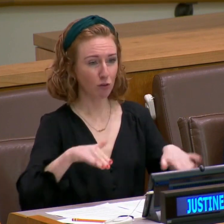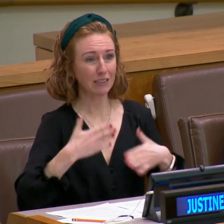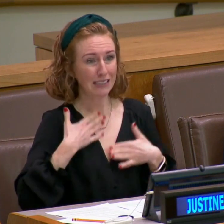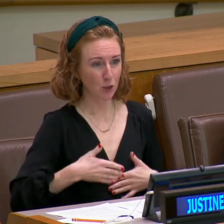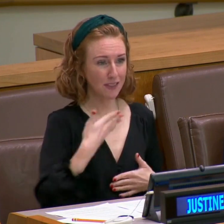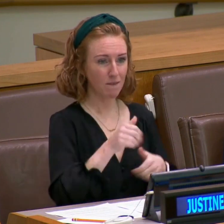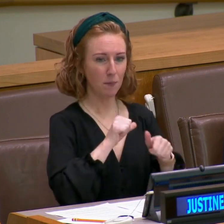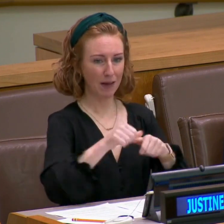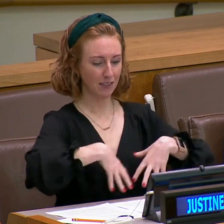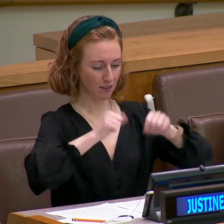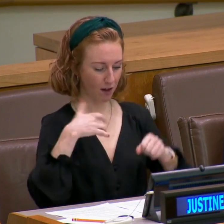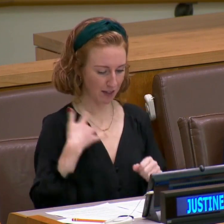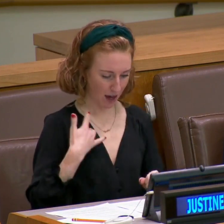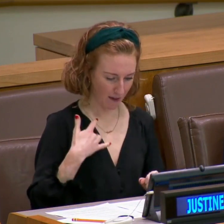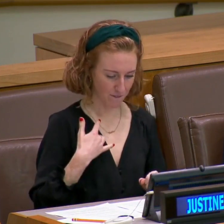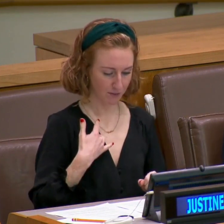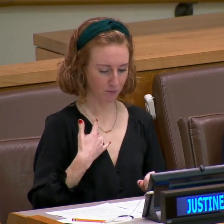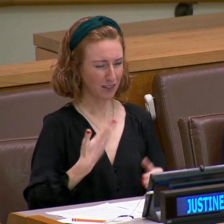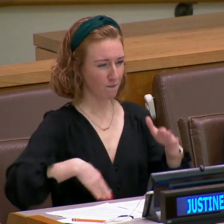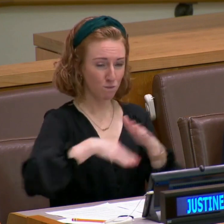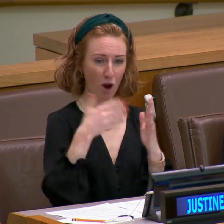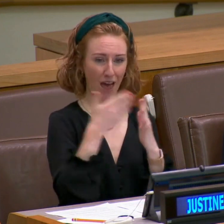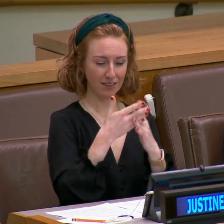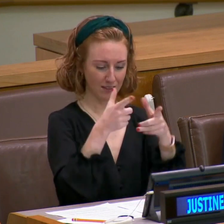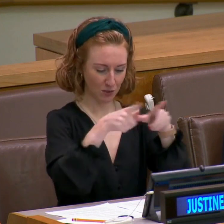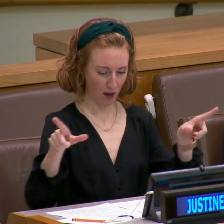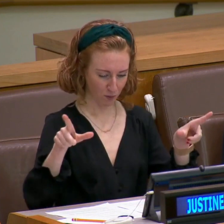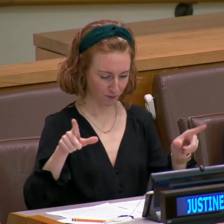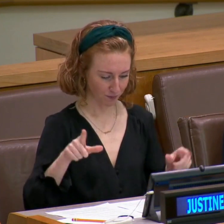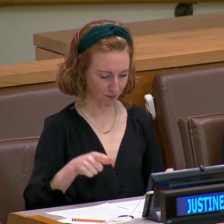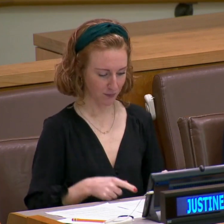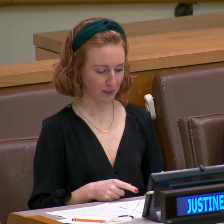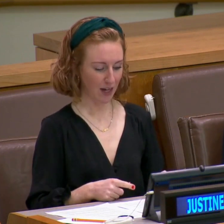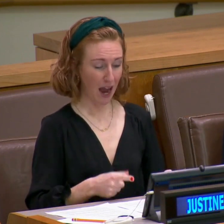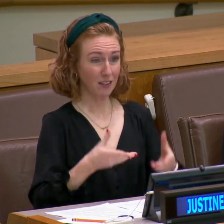Se debe proporcionar una mejor atención temprana a los niños sordos con pleno acceso al lenguaje.